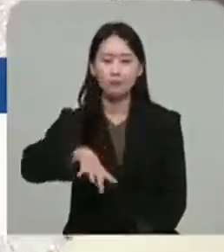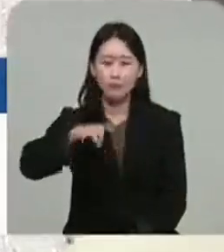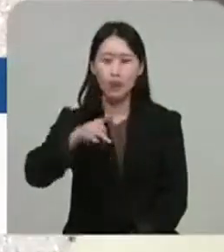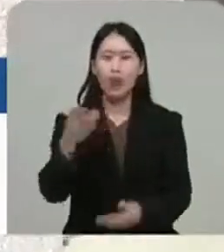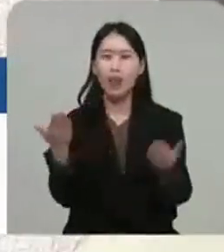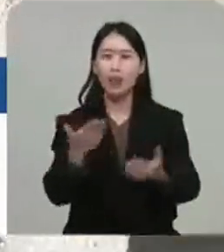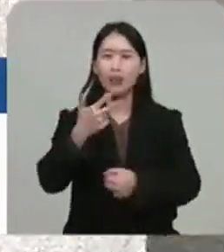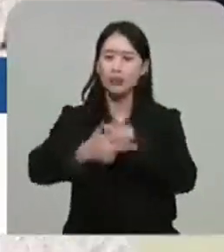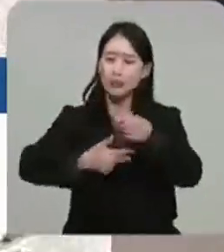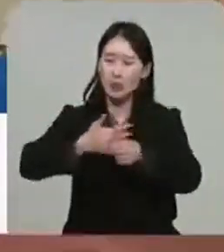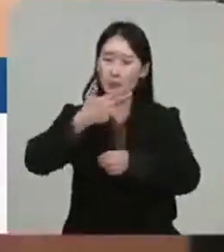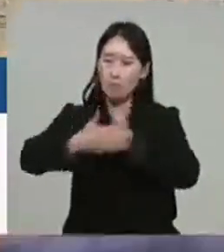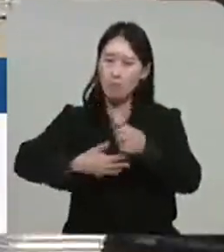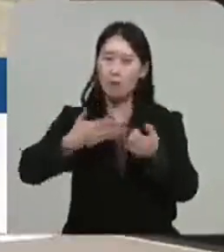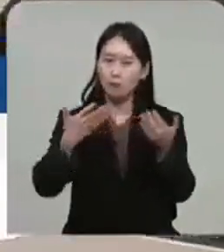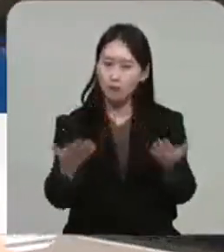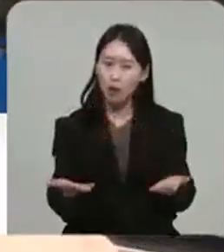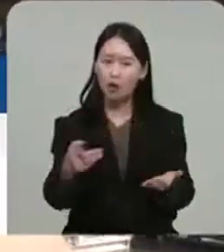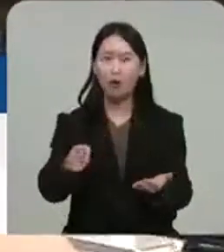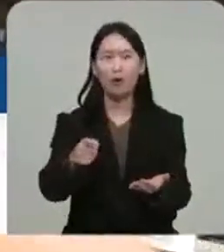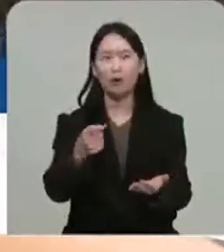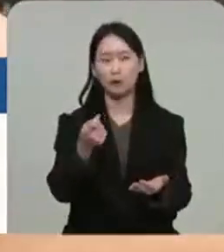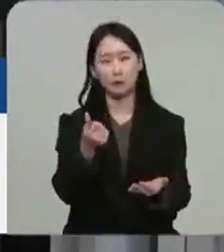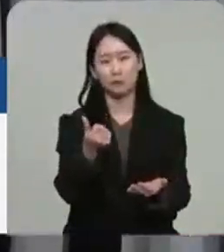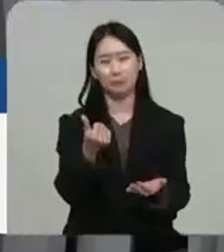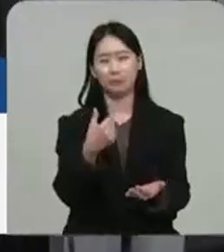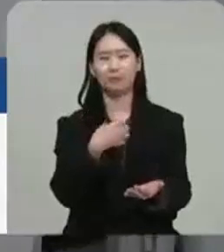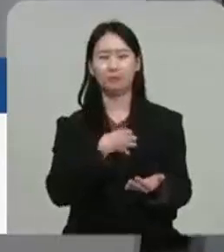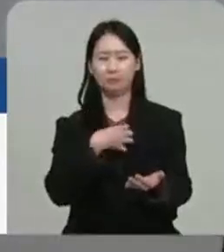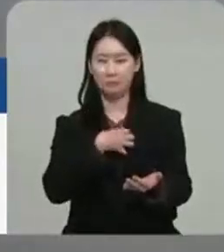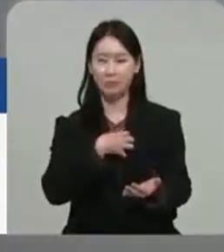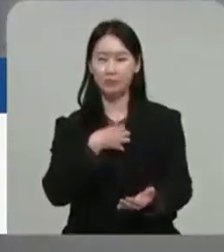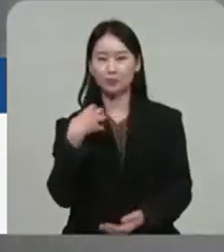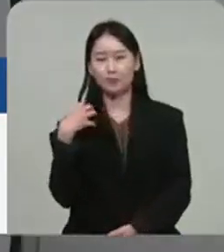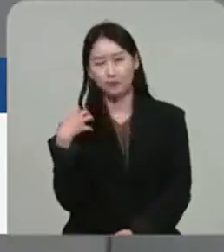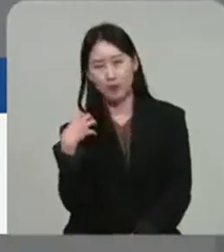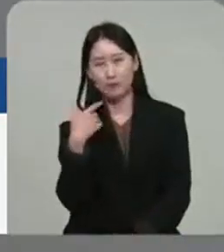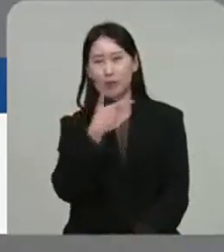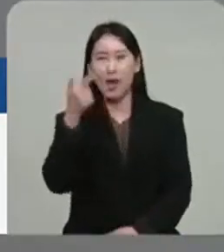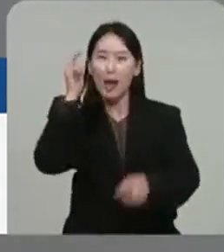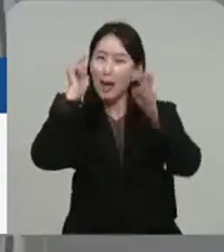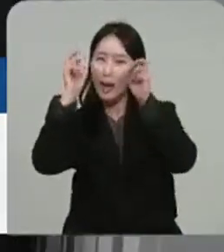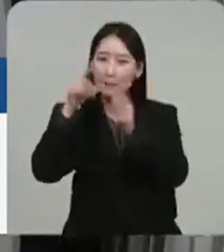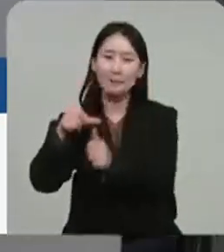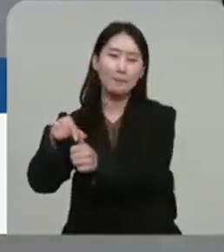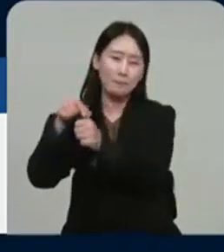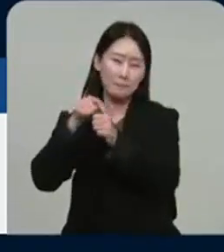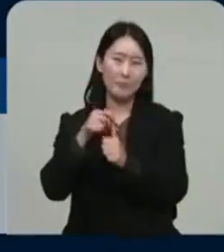이기는 하죠. 대기업 같은 데에선 당연히 안 뽑 을 거고 그런 사람을...